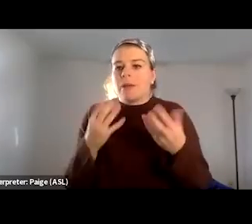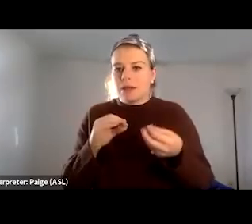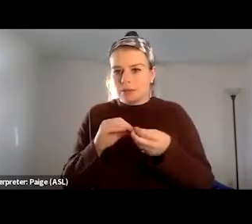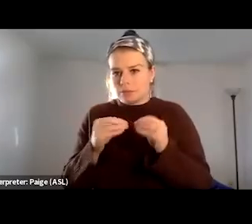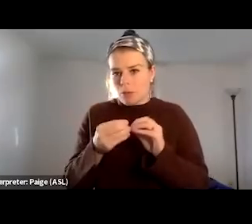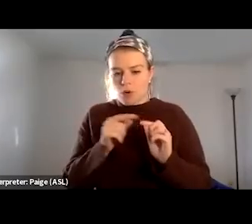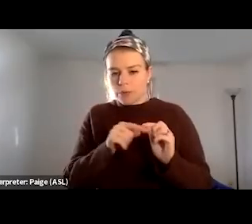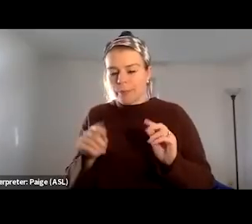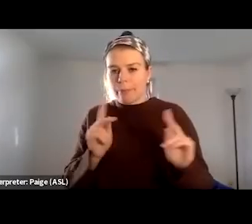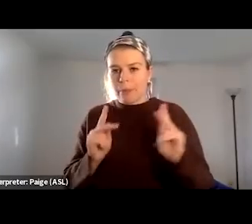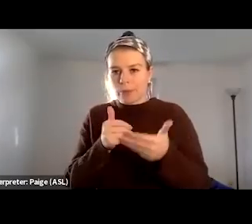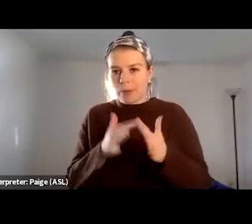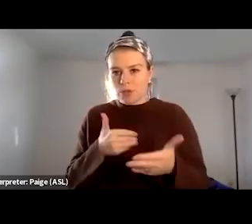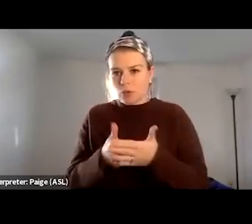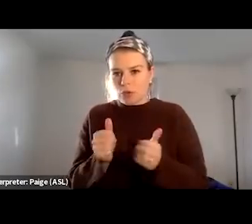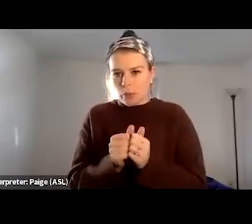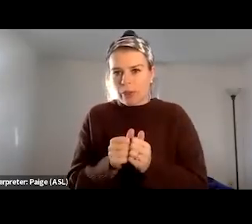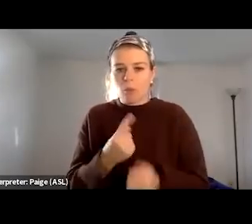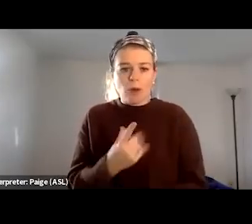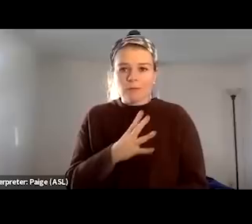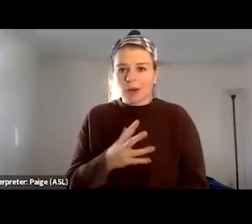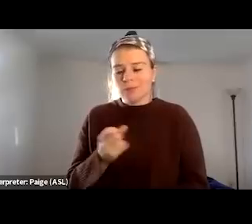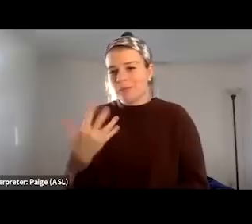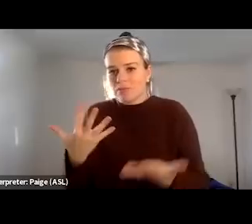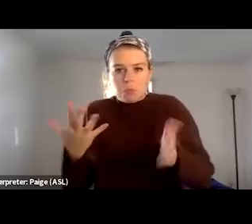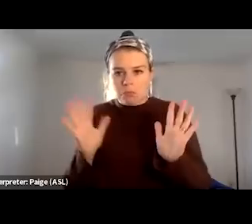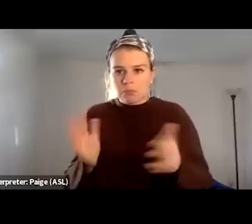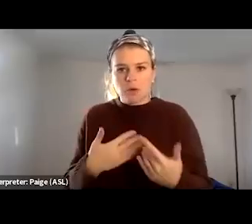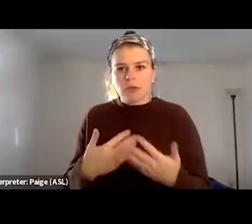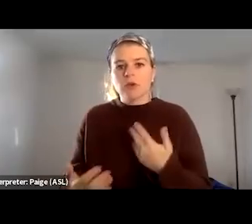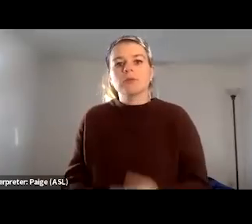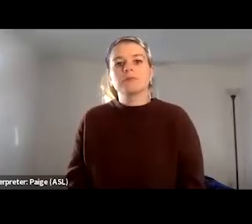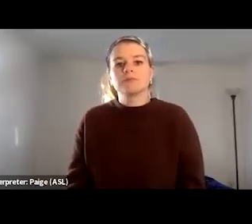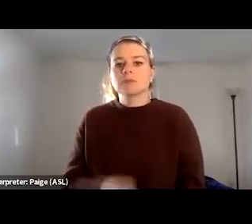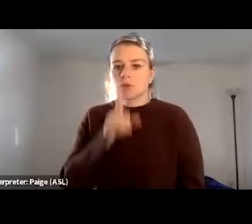la calidad de ellas, eso es beneficioso más allá del número de relaciones. Por eso es importante trabajar con las personas